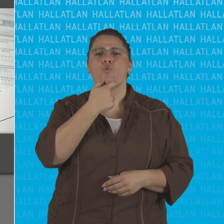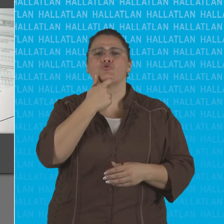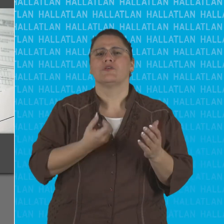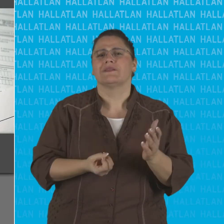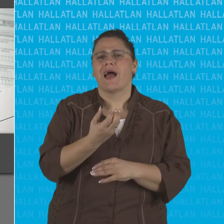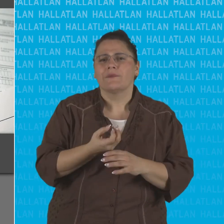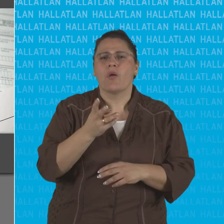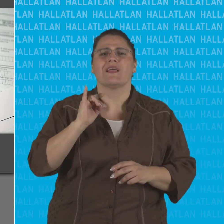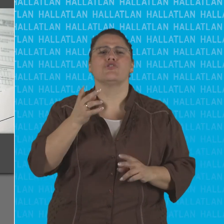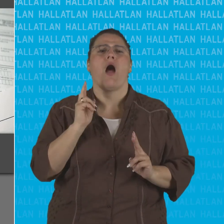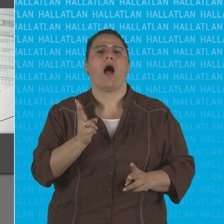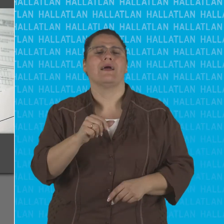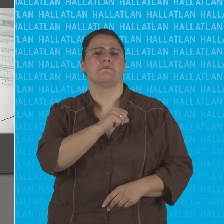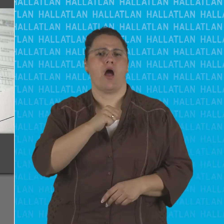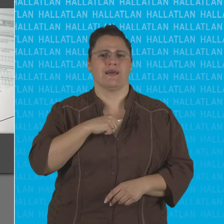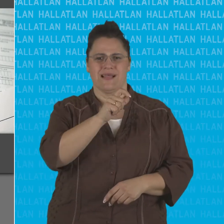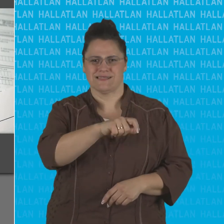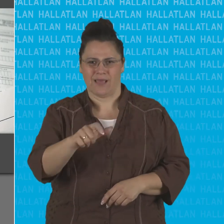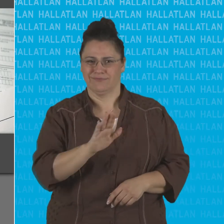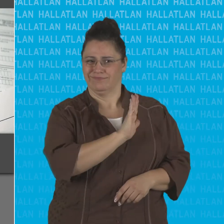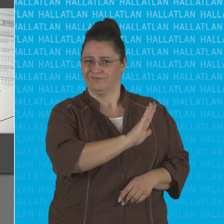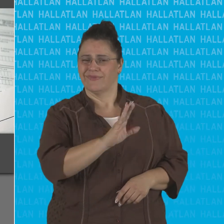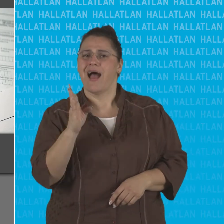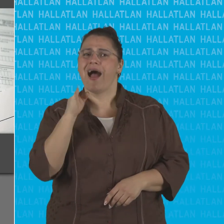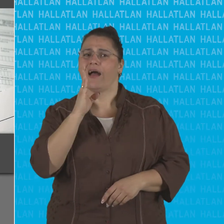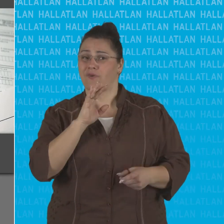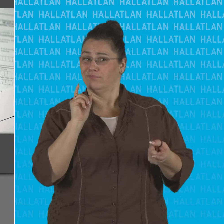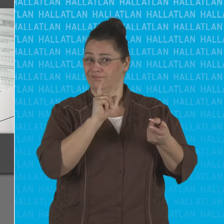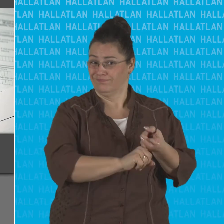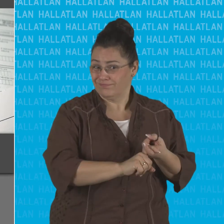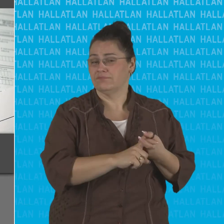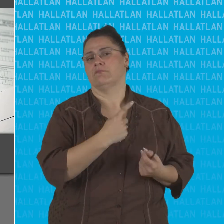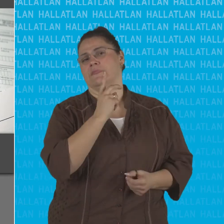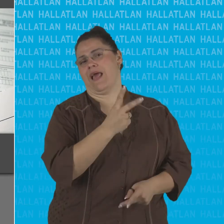az őstermelőknek és az áfafizetésre kötelezett magánszemélyeknek